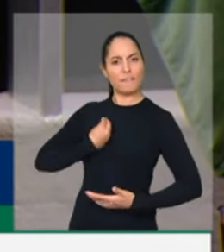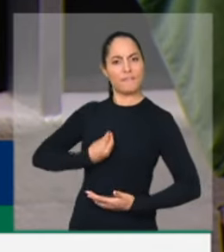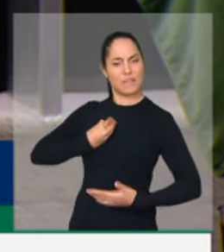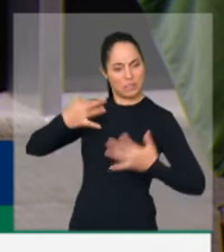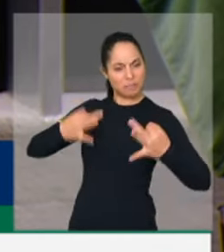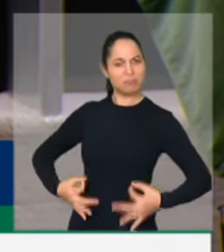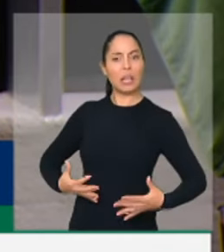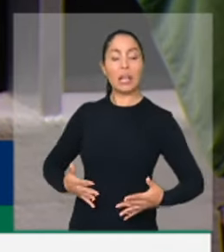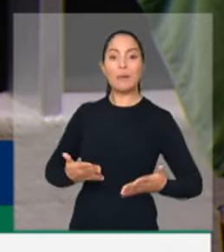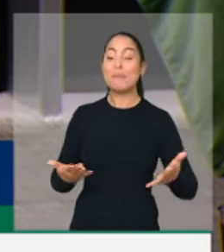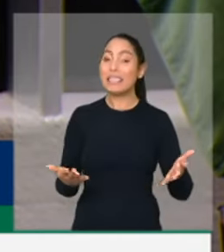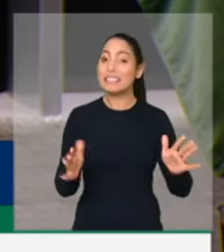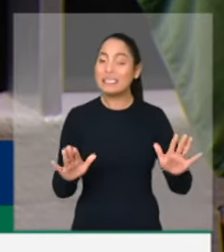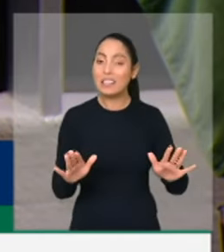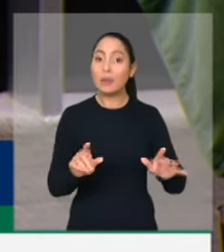MORO MENTIA. PARABÉNS, PRESIDENTE, O SENHOR PROVOU! O